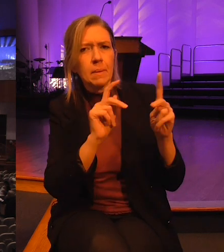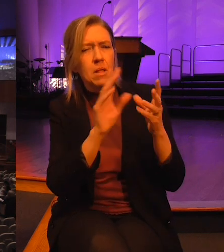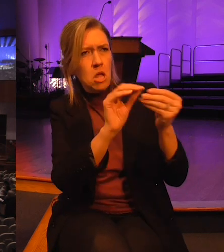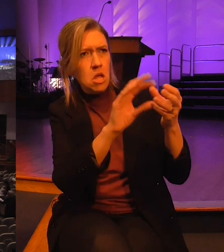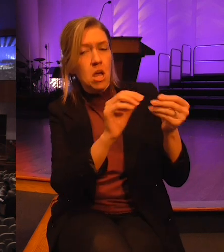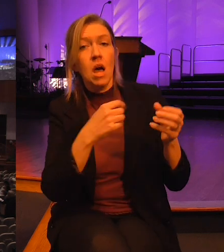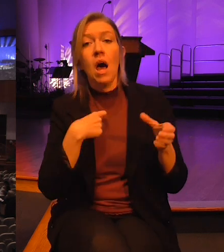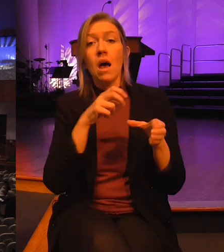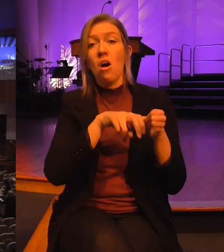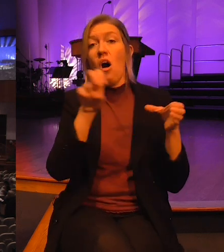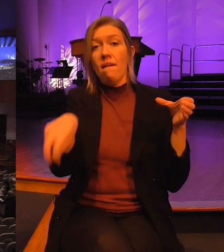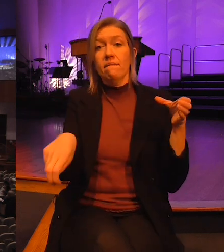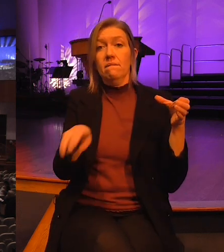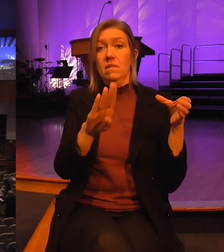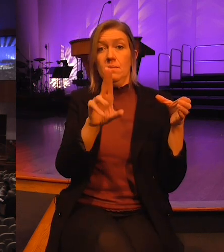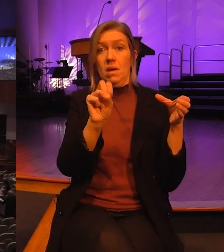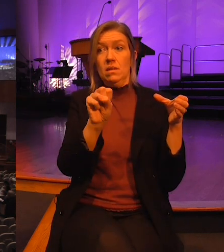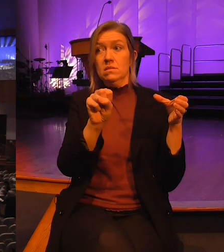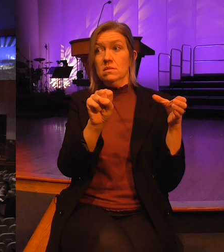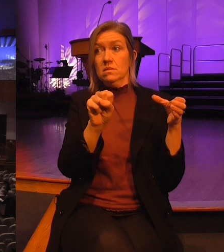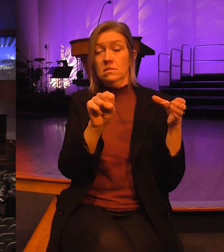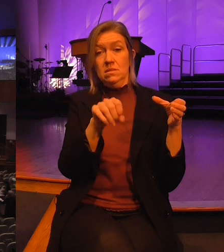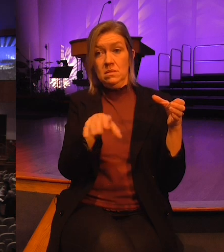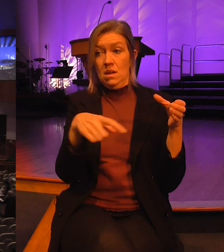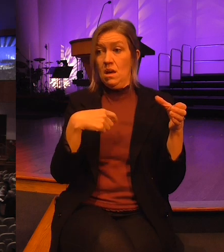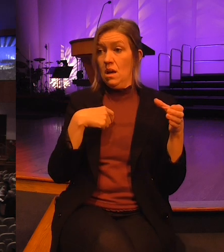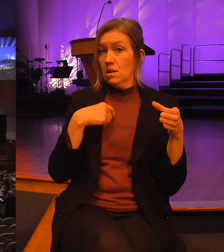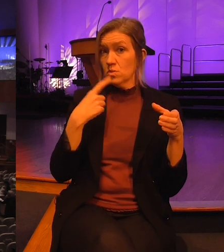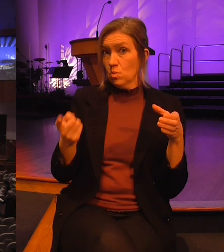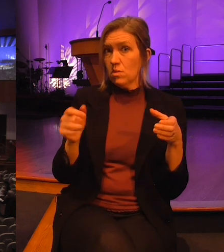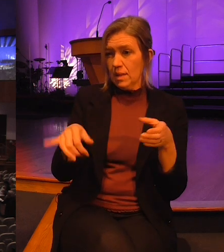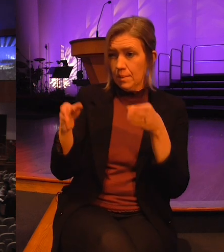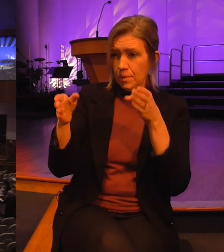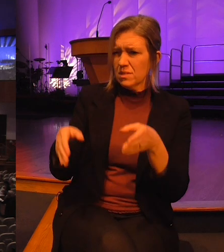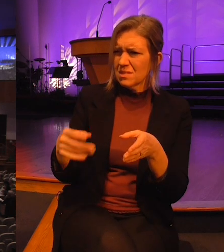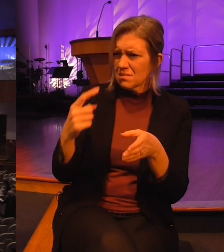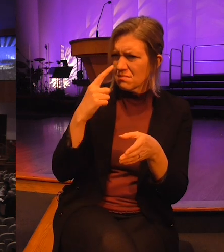fuera y le dije oye hombre, ¿por qué no vienes y hablas conmigo? Todos estaban asustados, pero yo